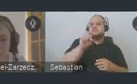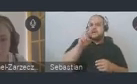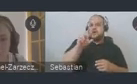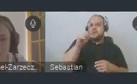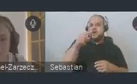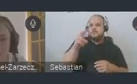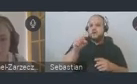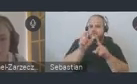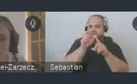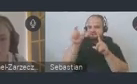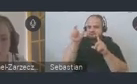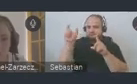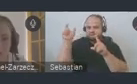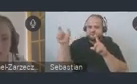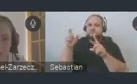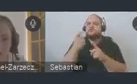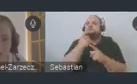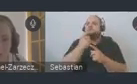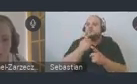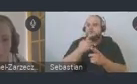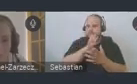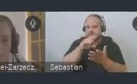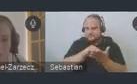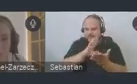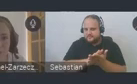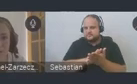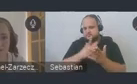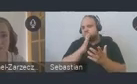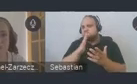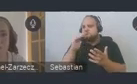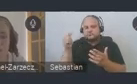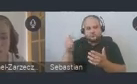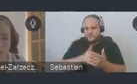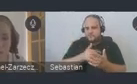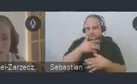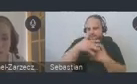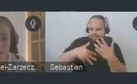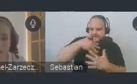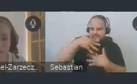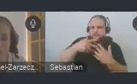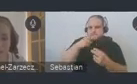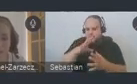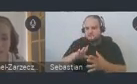I tutaj warto, żeby to się przeplatało. Jak wpisujemy adres, to uczestnicy wpisują adres.